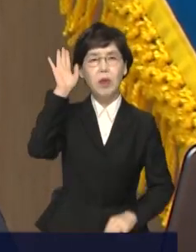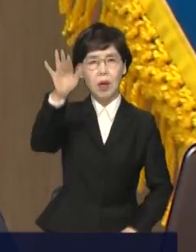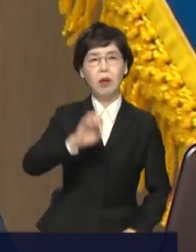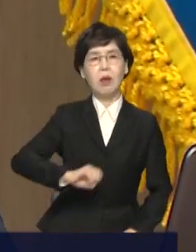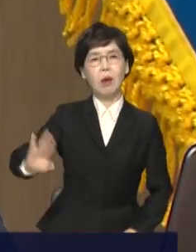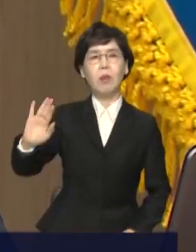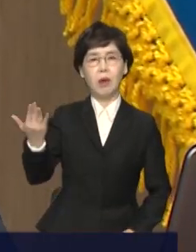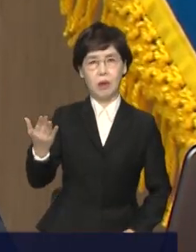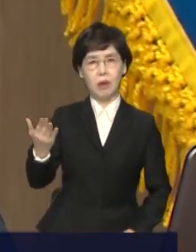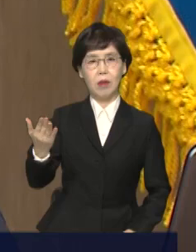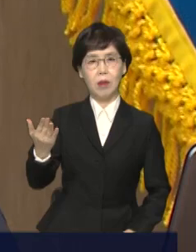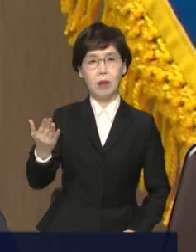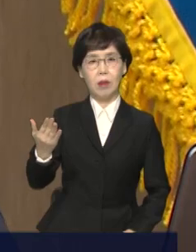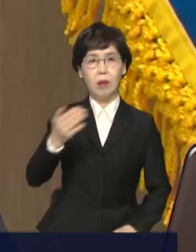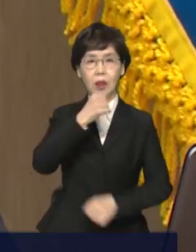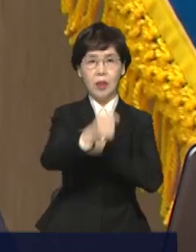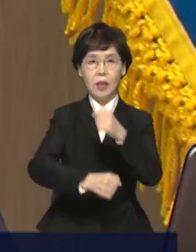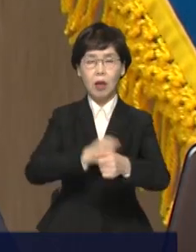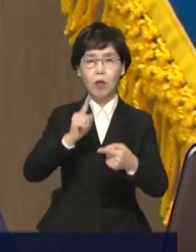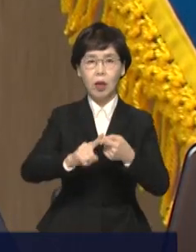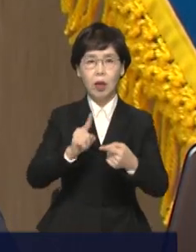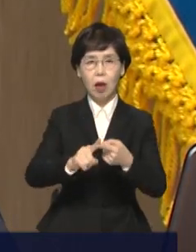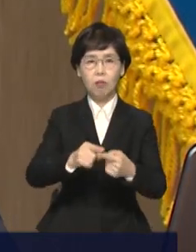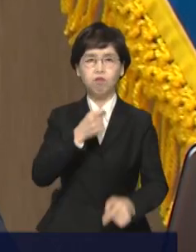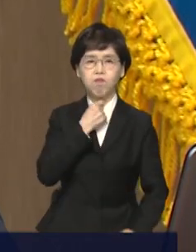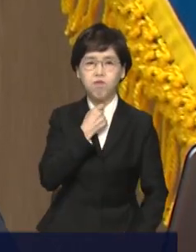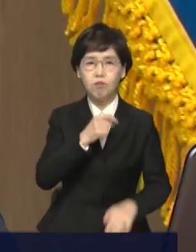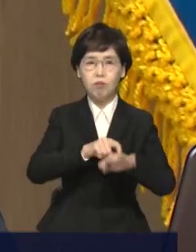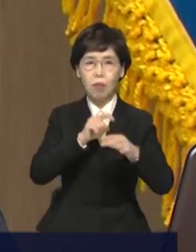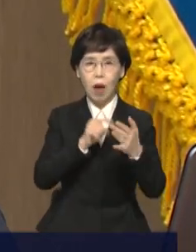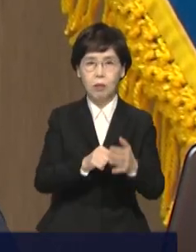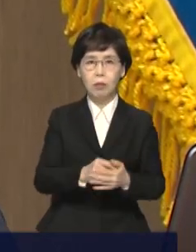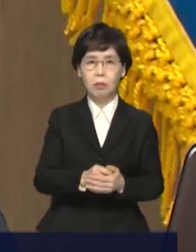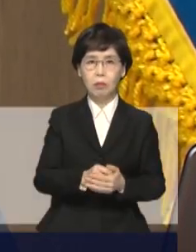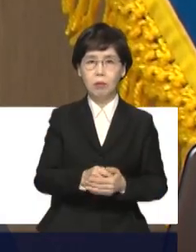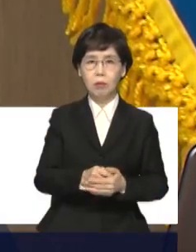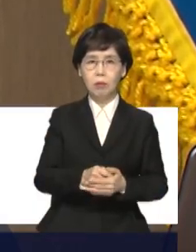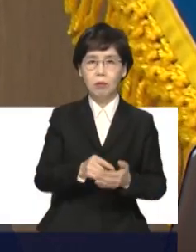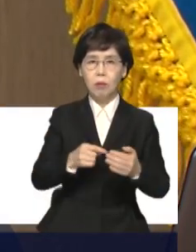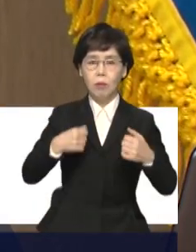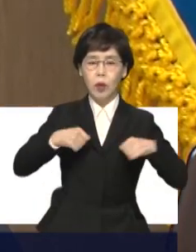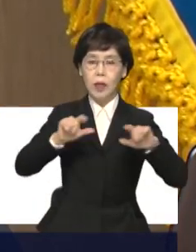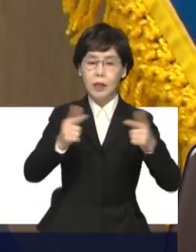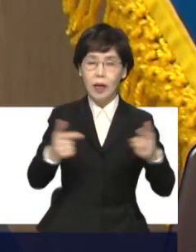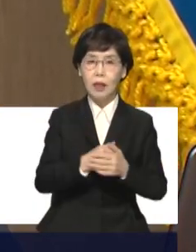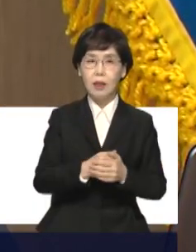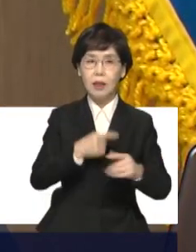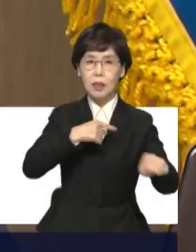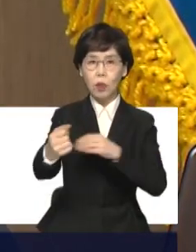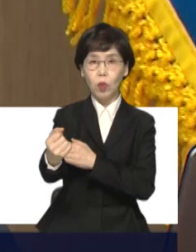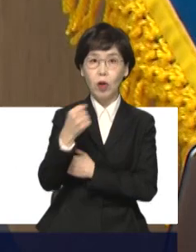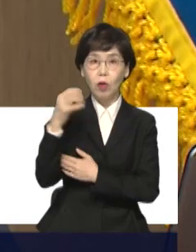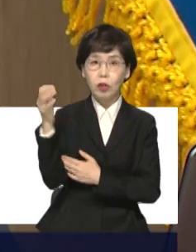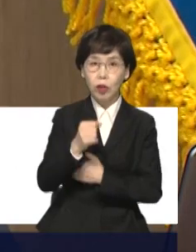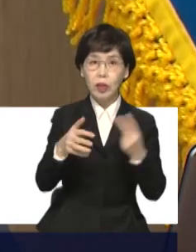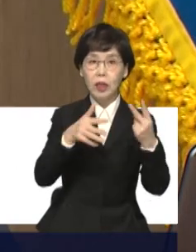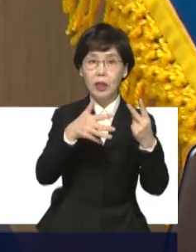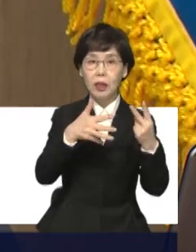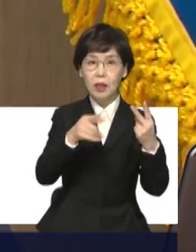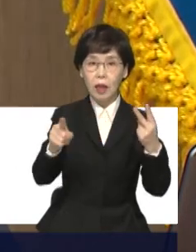자유에 대한 강한 열망과 불굴의 리더십으로 2차 대전을 승리로 이끈 영국